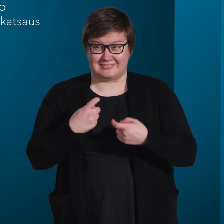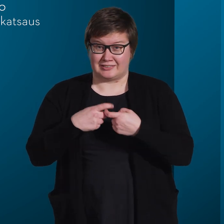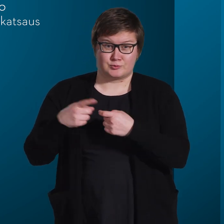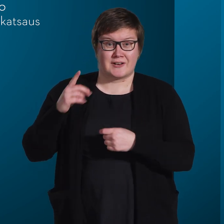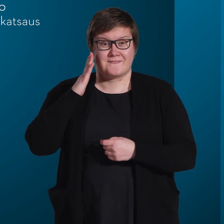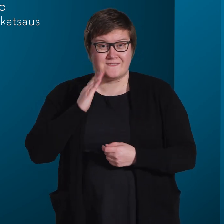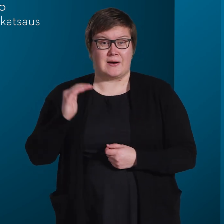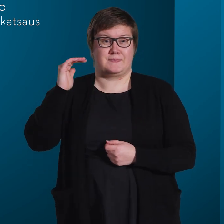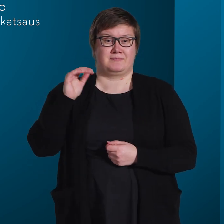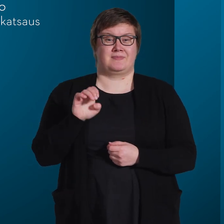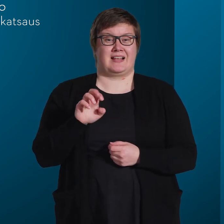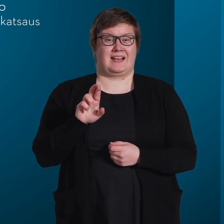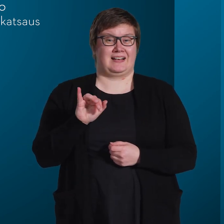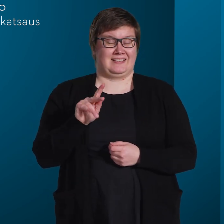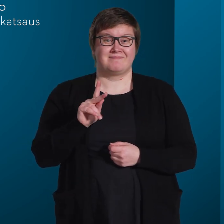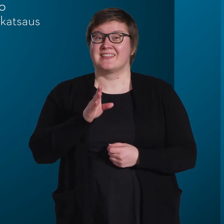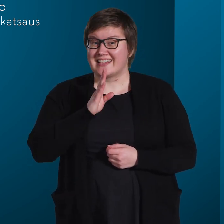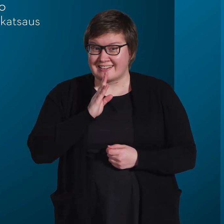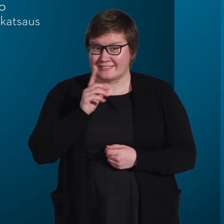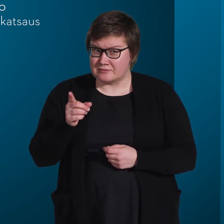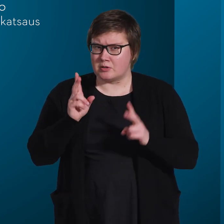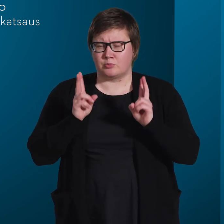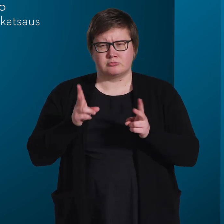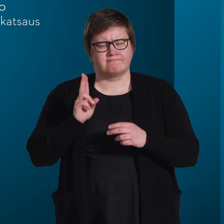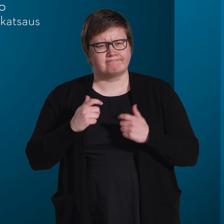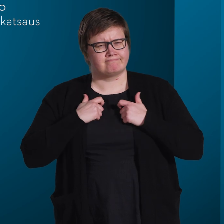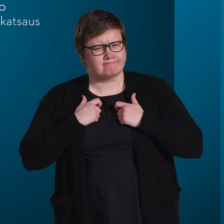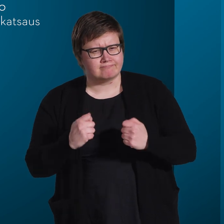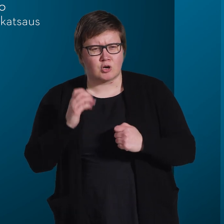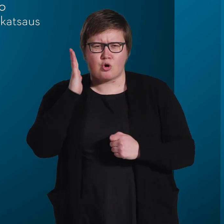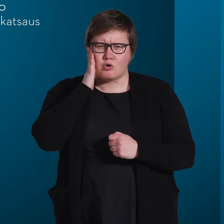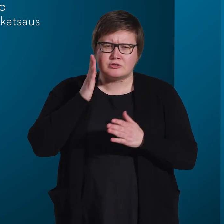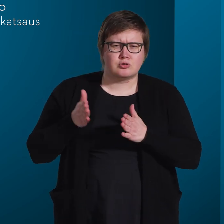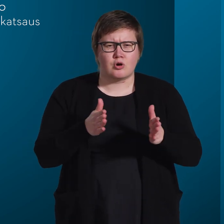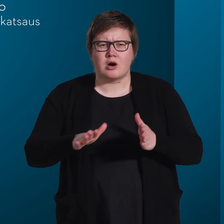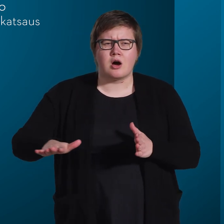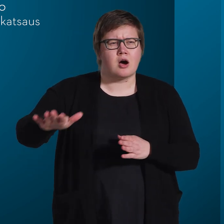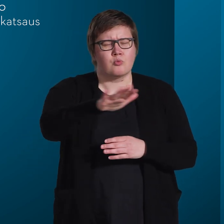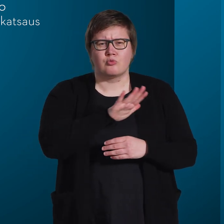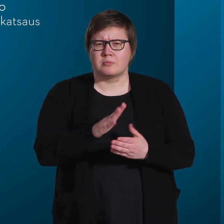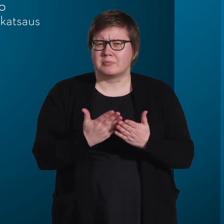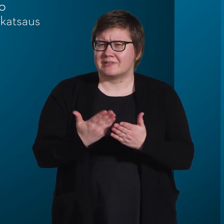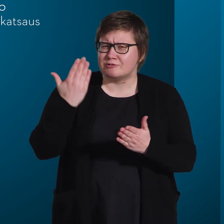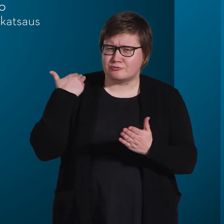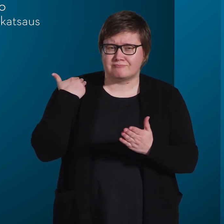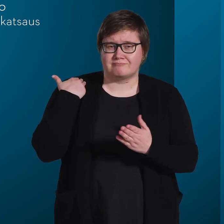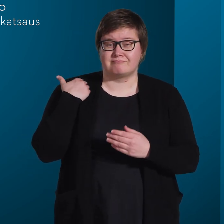Sisaruksista vanhempi, Erik, oli myös hyvin kiinnostunut Kodisjoen historiasta, -